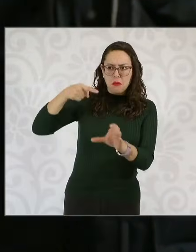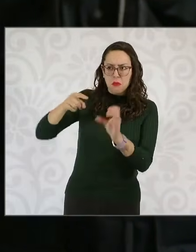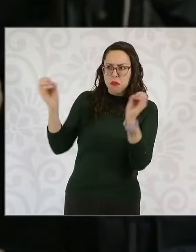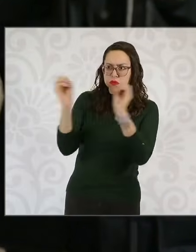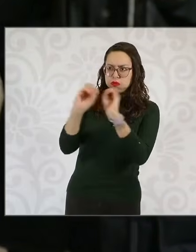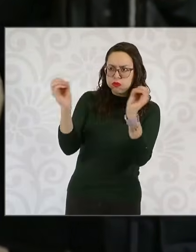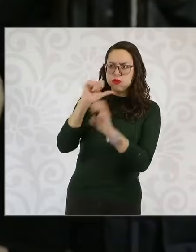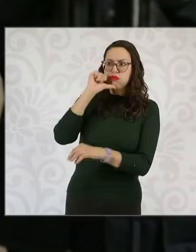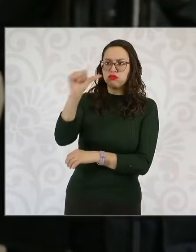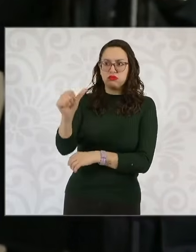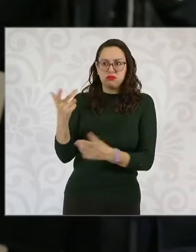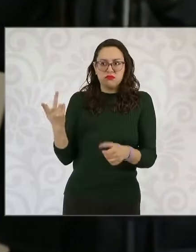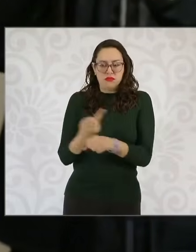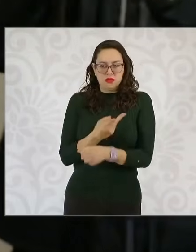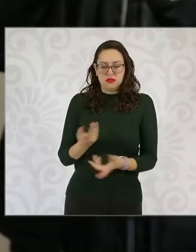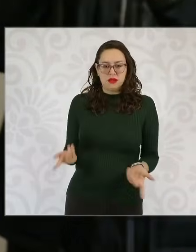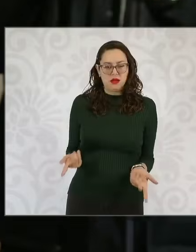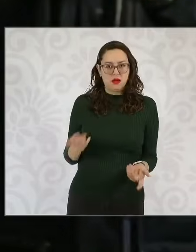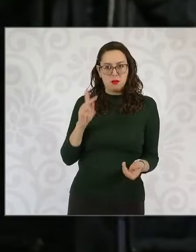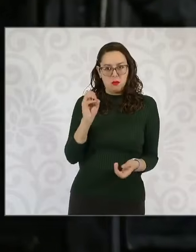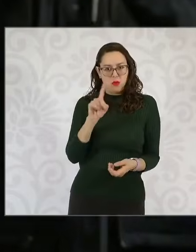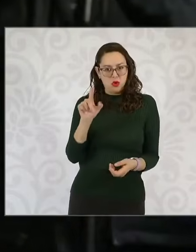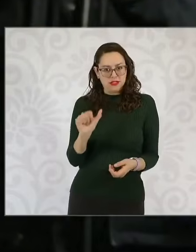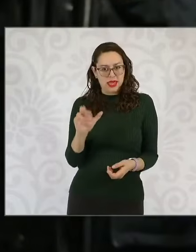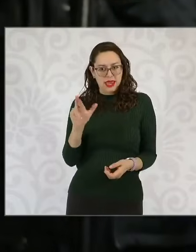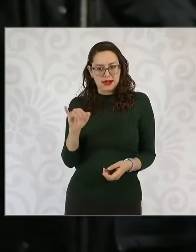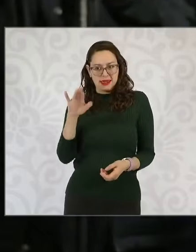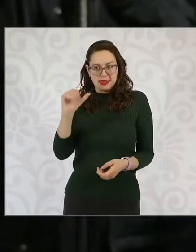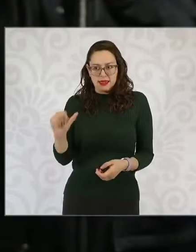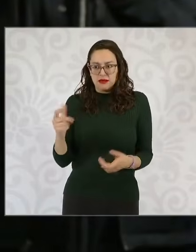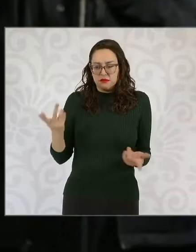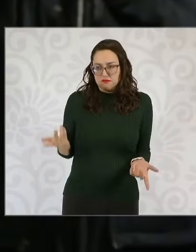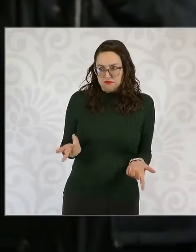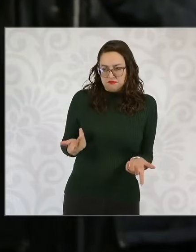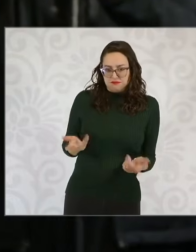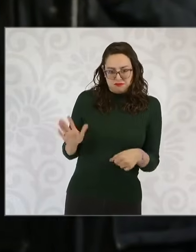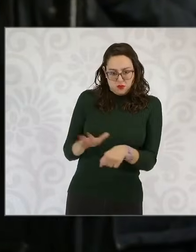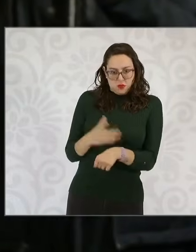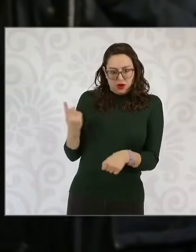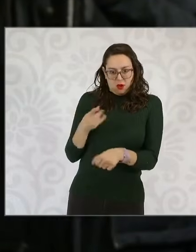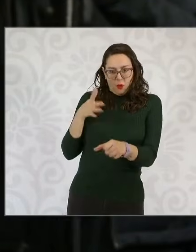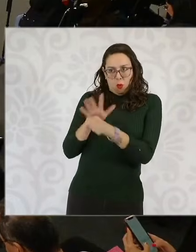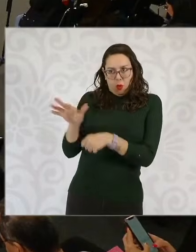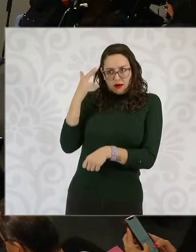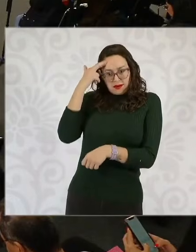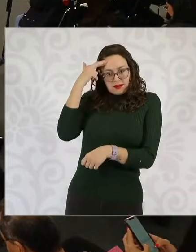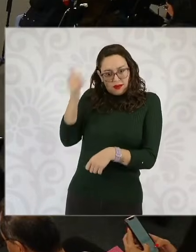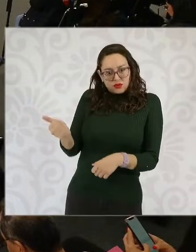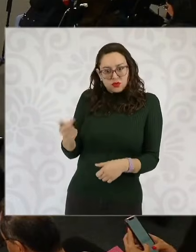posa rica no aparece en perforaciones focalizadas no sé si cuál sea la razón por la que no porque